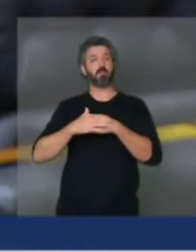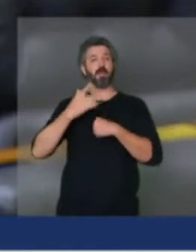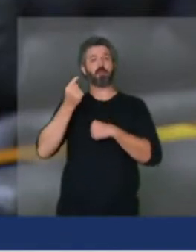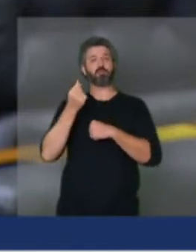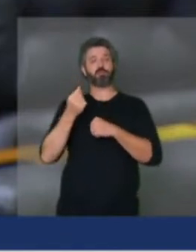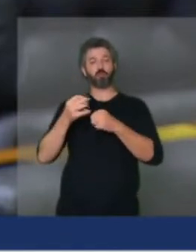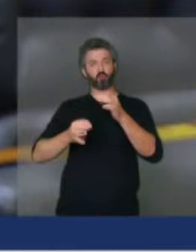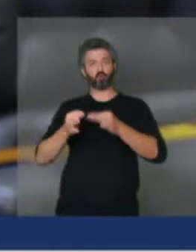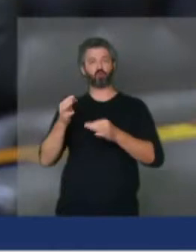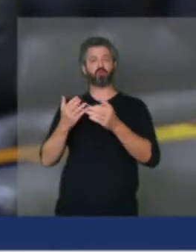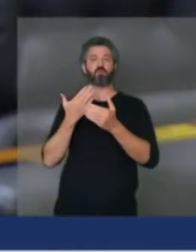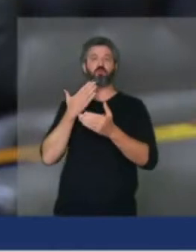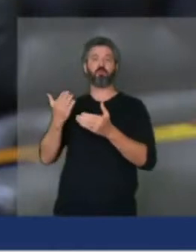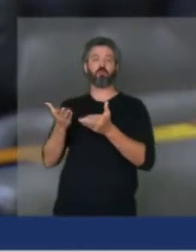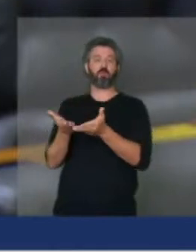ESTADOS E MUNICÍPIOS. E NA